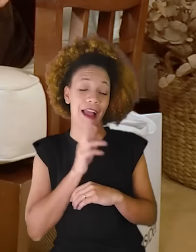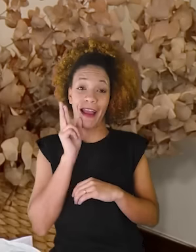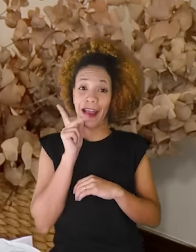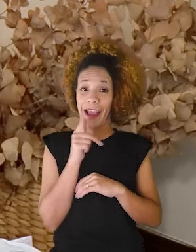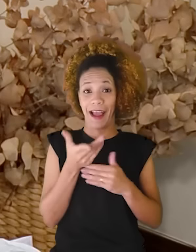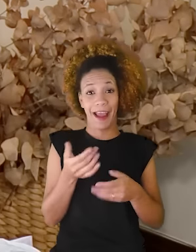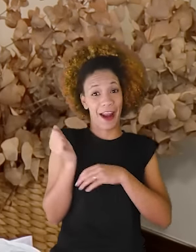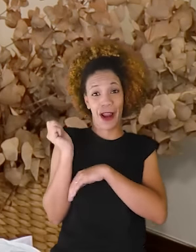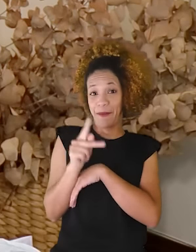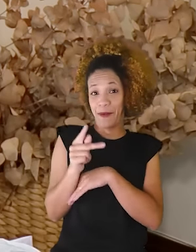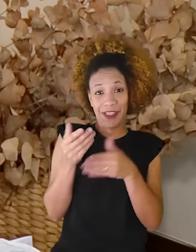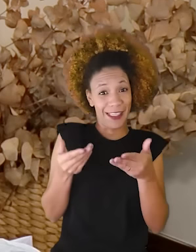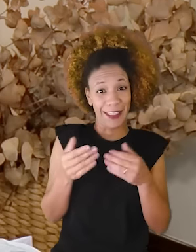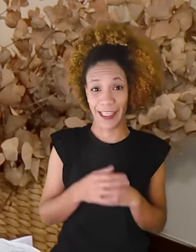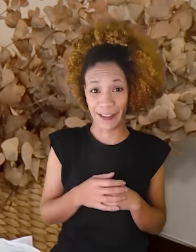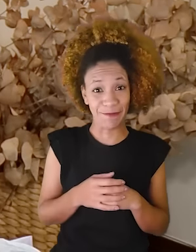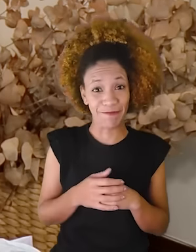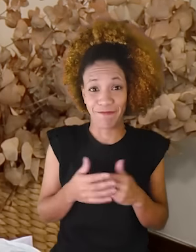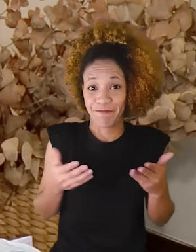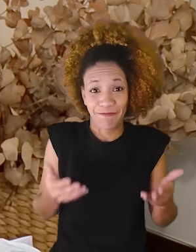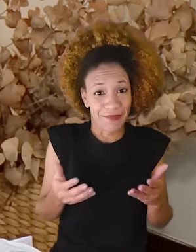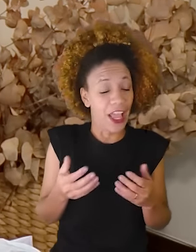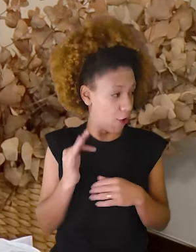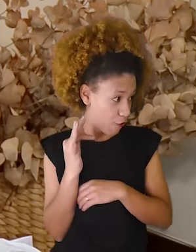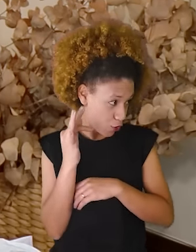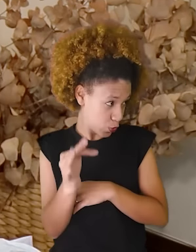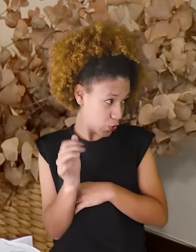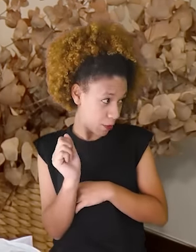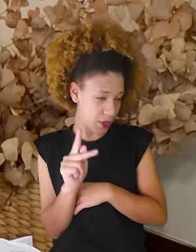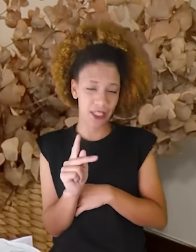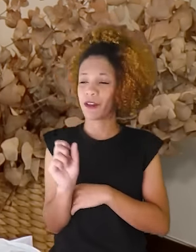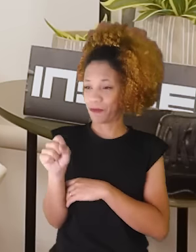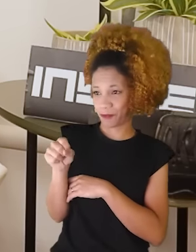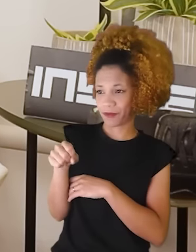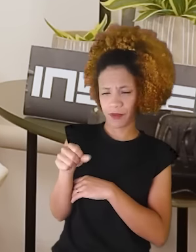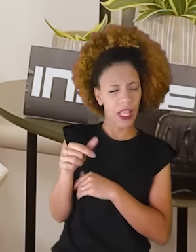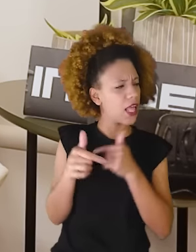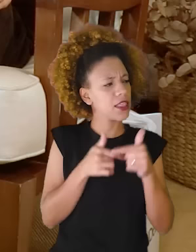é um achismos aposentado é isso que vai esse que o futuro de um aposentado ele trabalhava com o